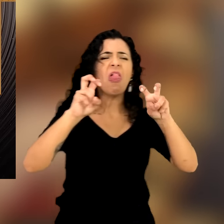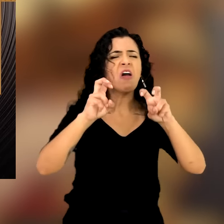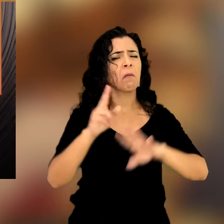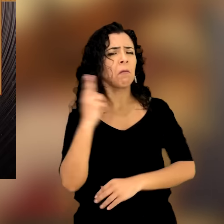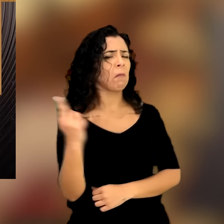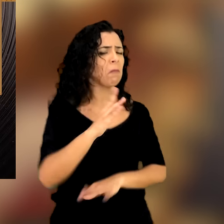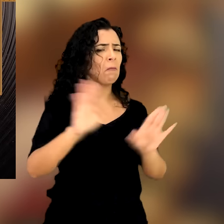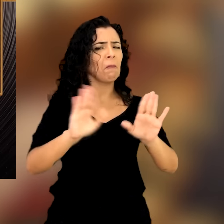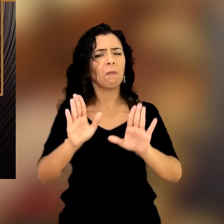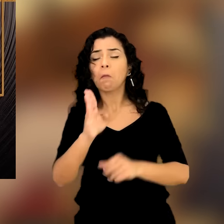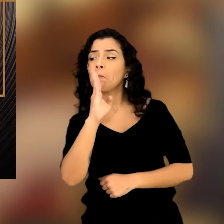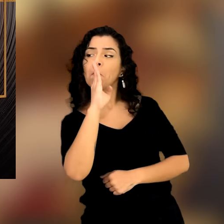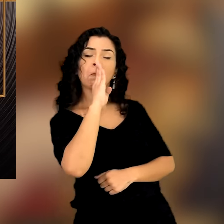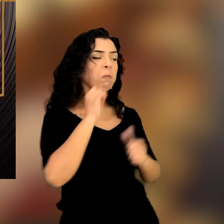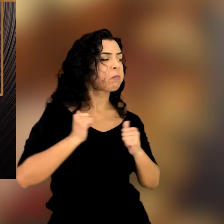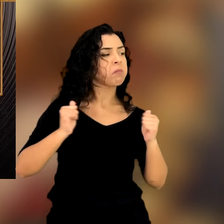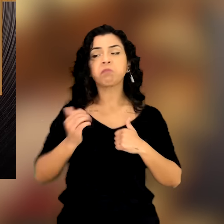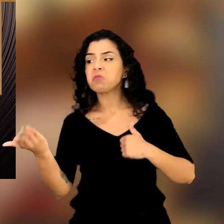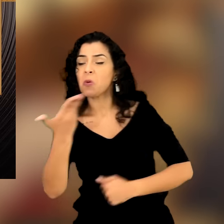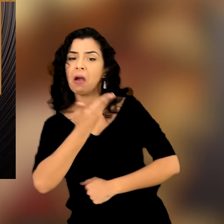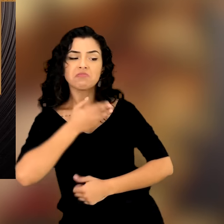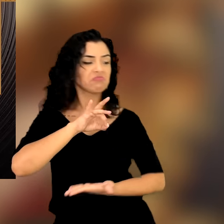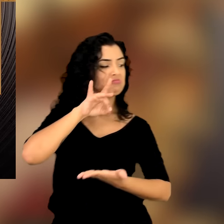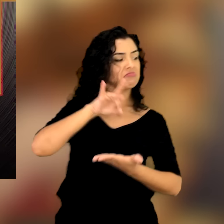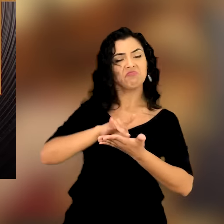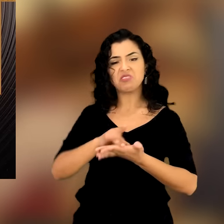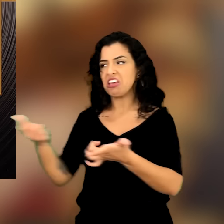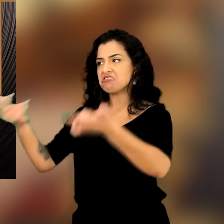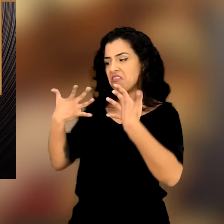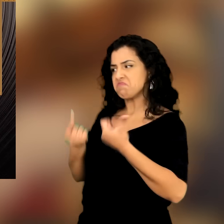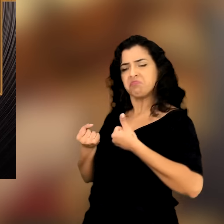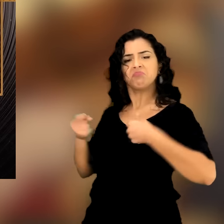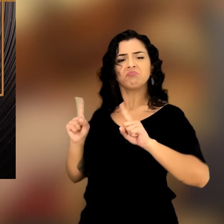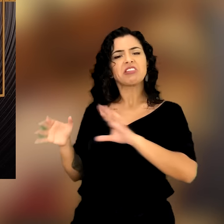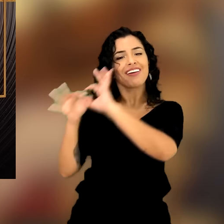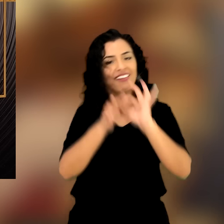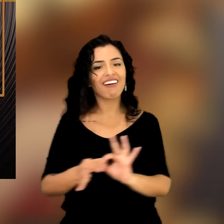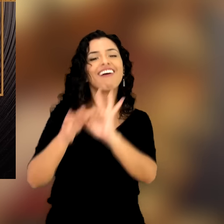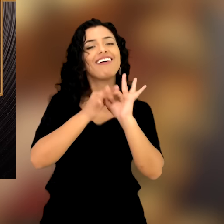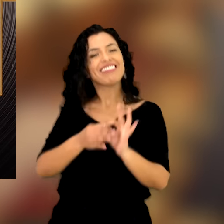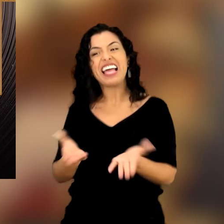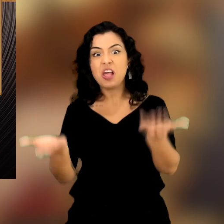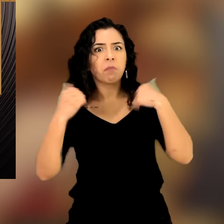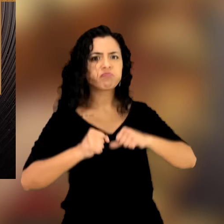Só preciso de uma sombra em meia dúzia de amigos Que não aceitam a sobra e puxam o bonde comigo Conforto é ter, mas pros loucos que vem de